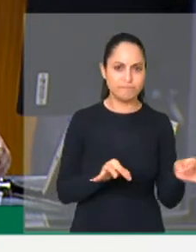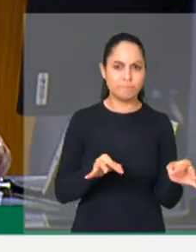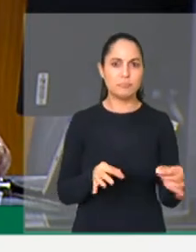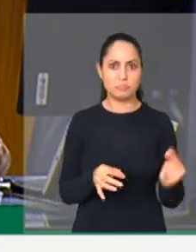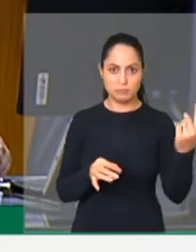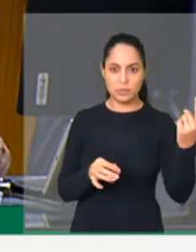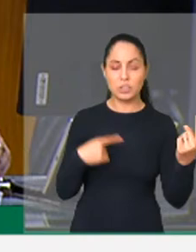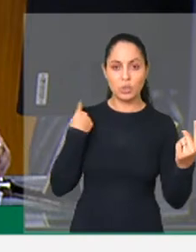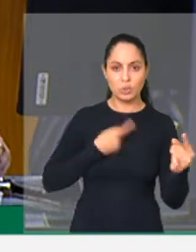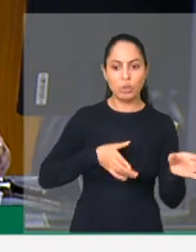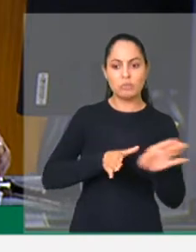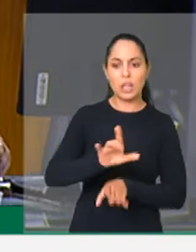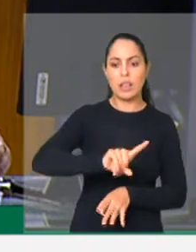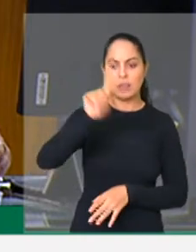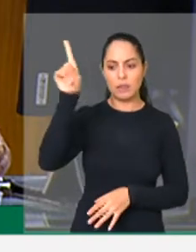QUE SUSTO. AQUELES QUE FOREM PELA APROVAÇÃO, PERMANEÇAM